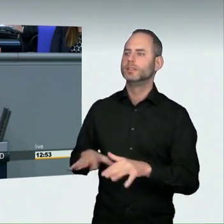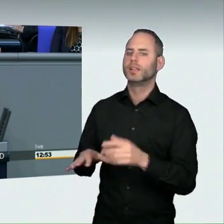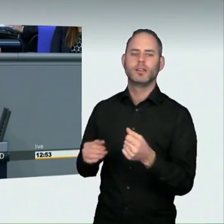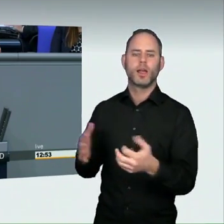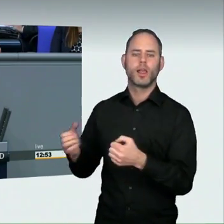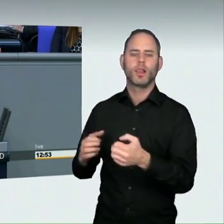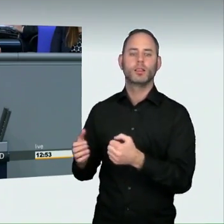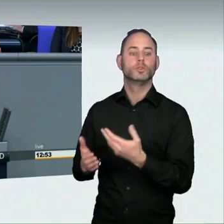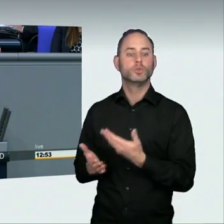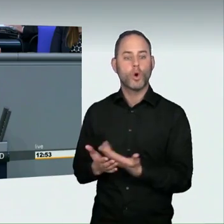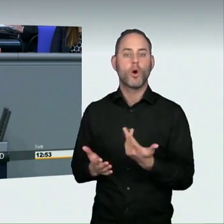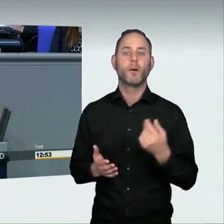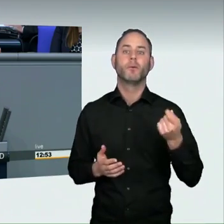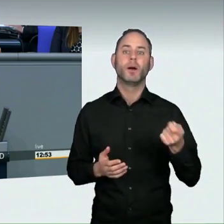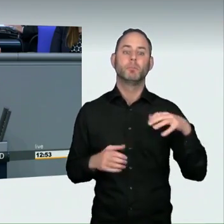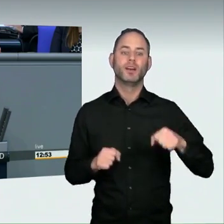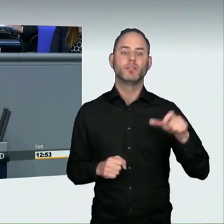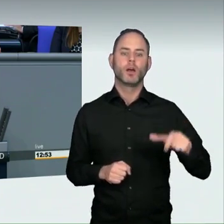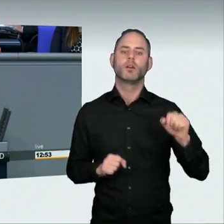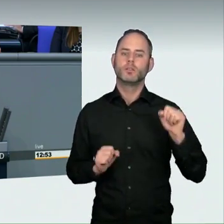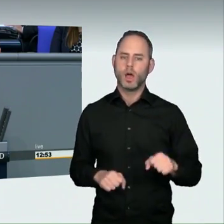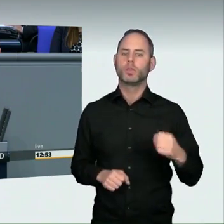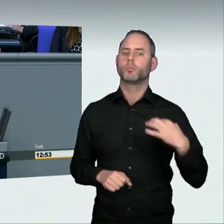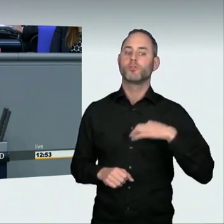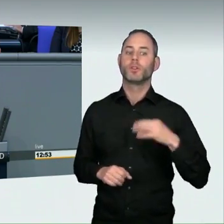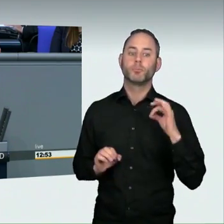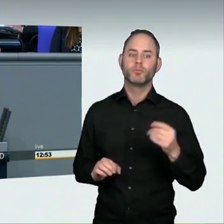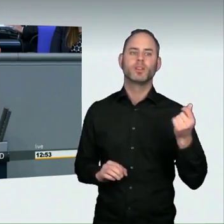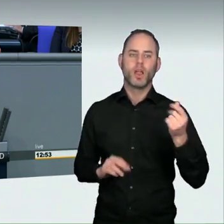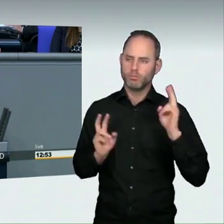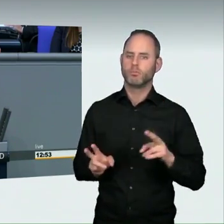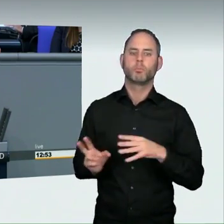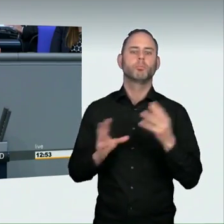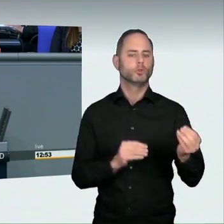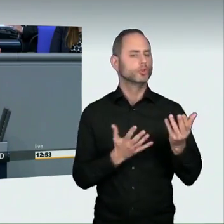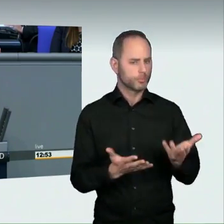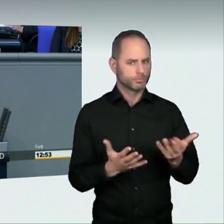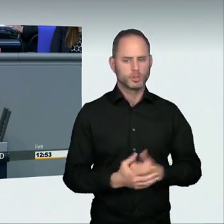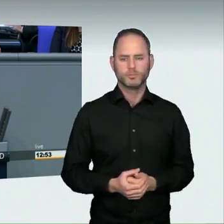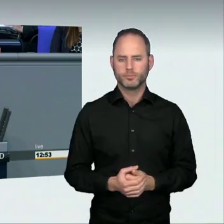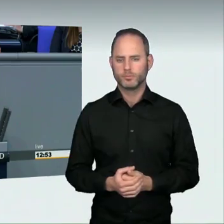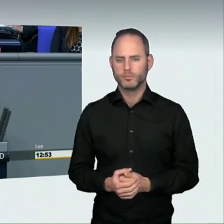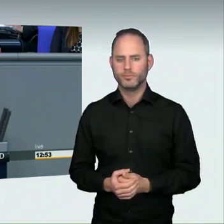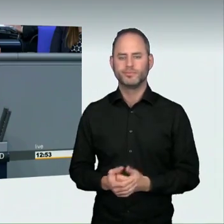(Applaus) Ich finde, es gibt keinen Grund, die fristlose Kündigung von der ordentlichen Kündigung zu unterscheiden.